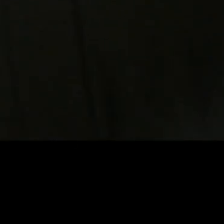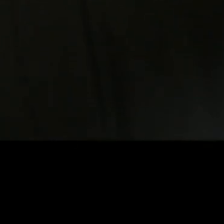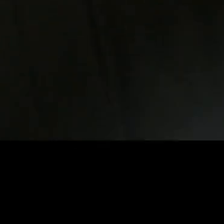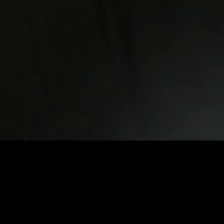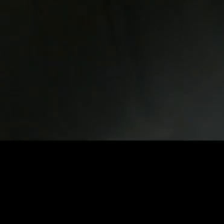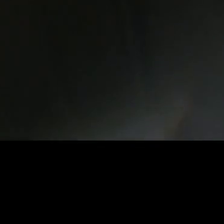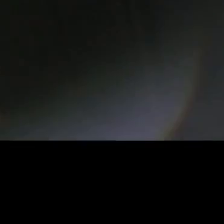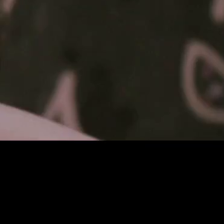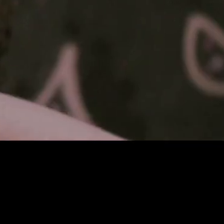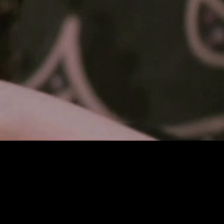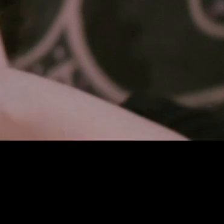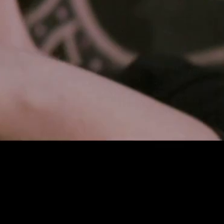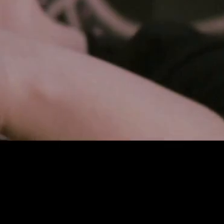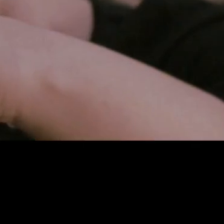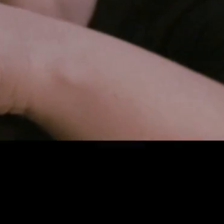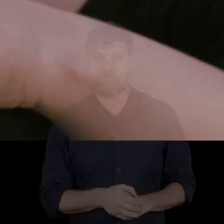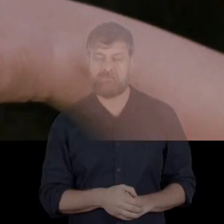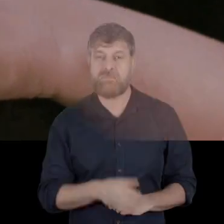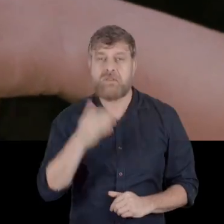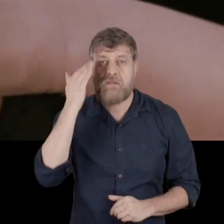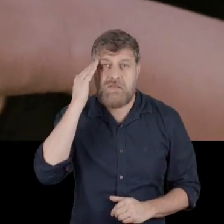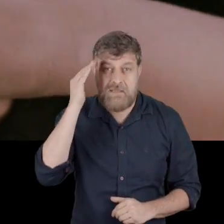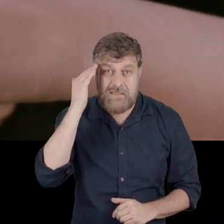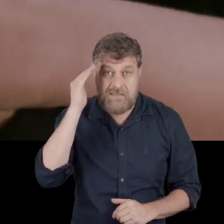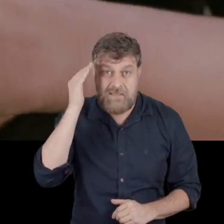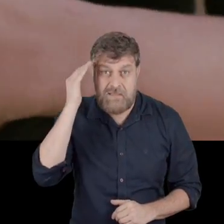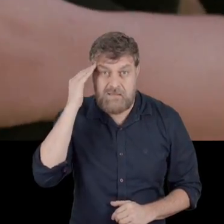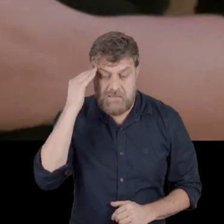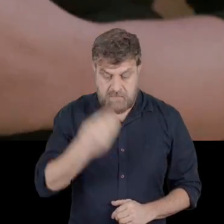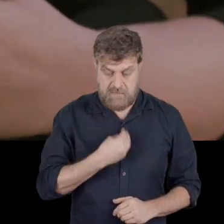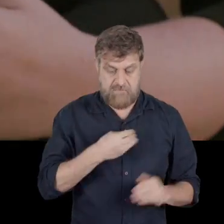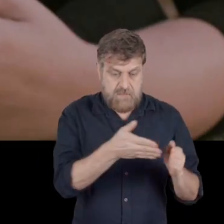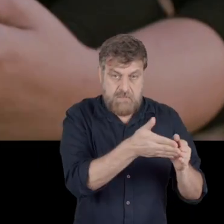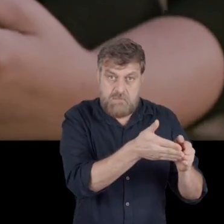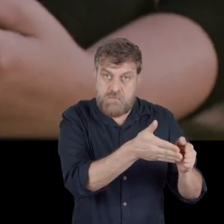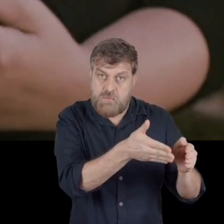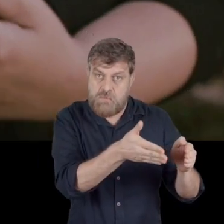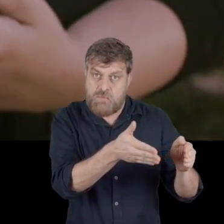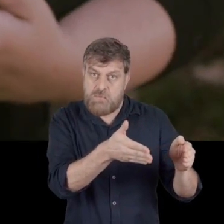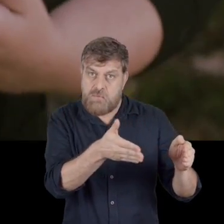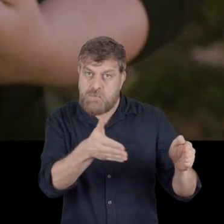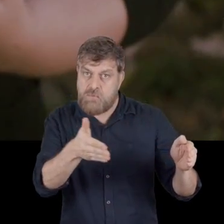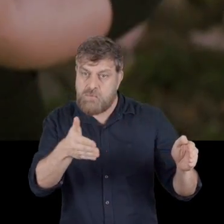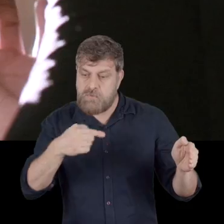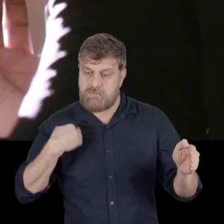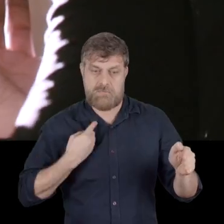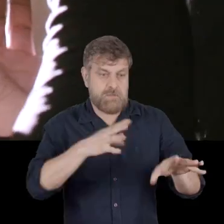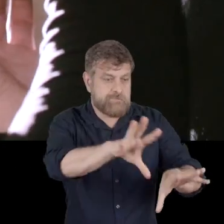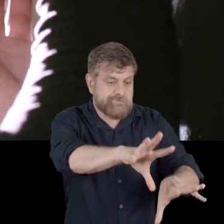O que nos interessa é que a gente possa entender que esse processo acontece,